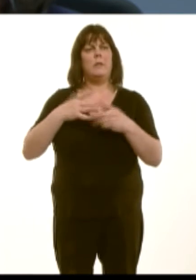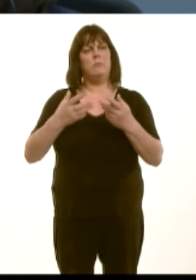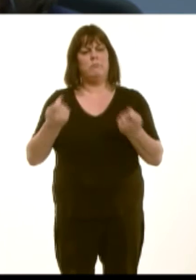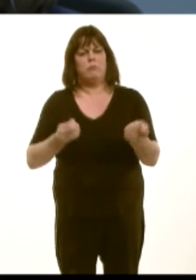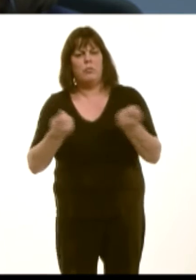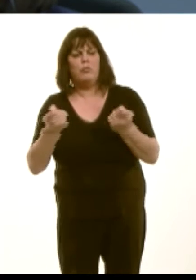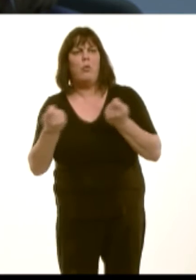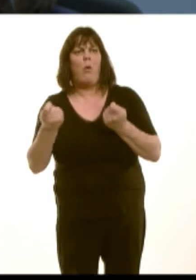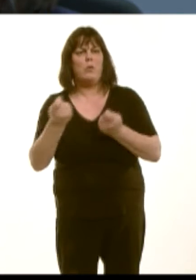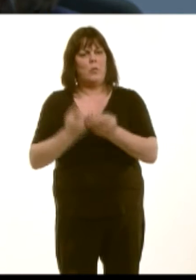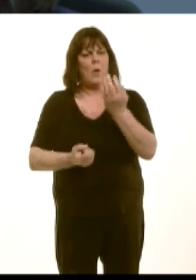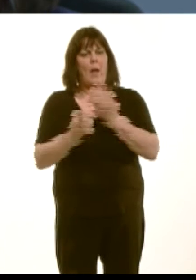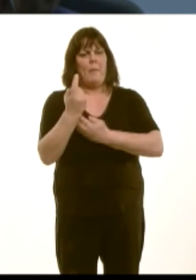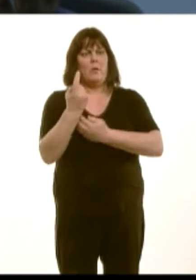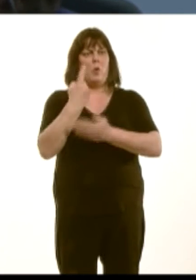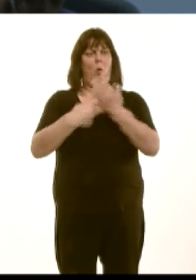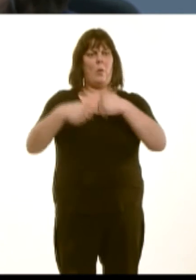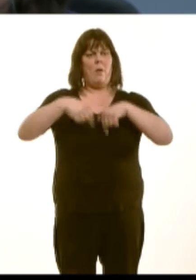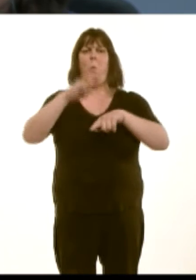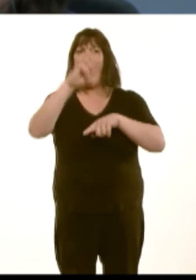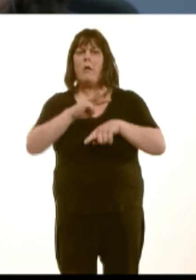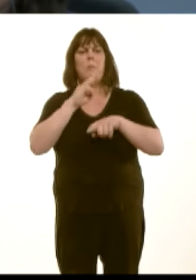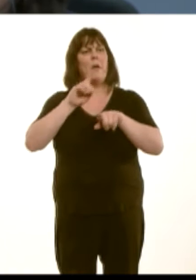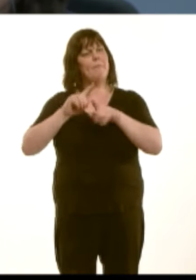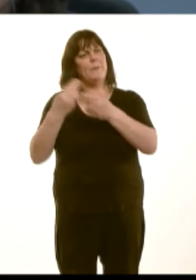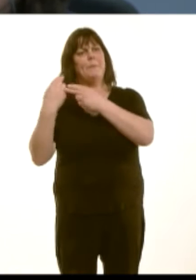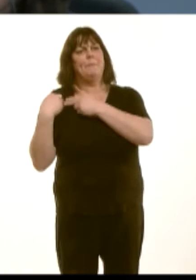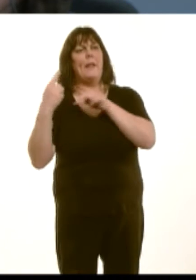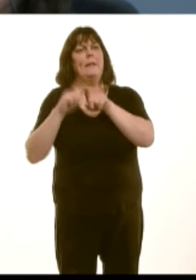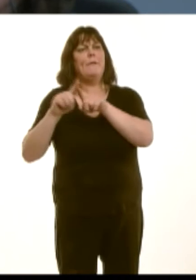Yn yr amgylchiadau, a allwch chi gadarnhau os byddwch chiín dal i fod yn Brif Weinidog